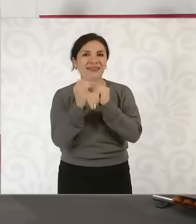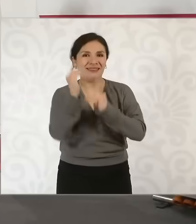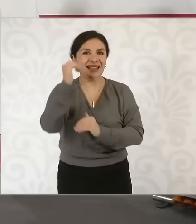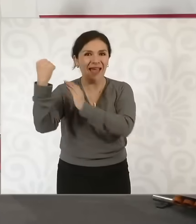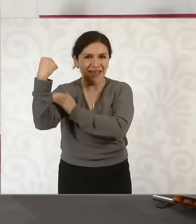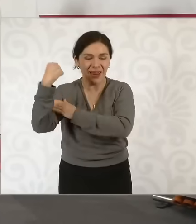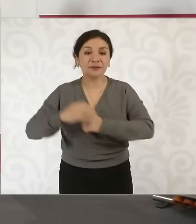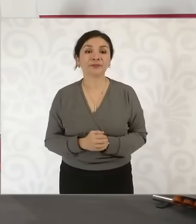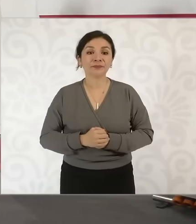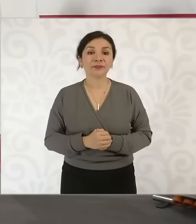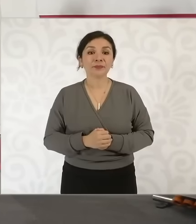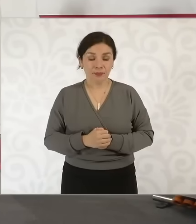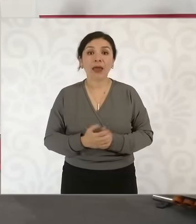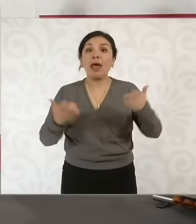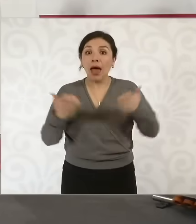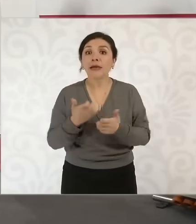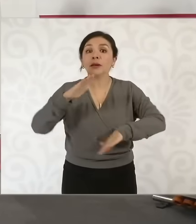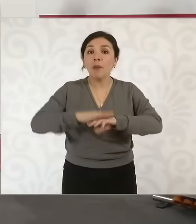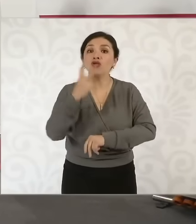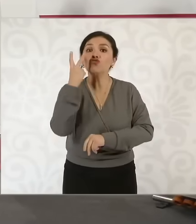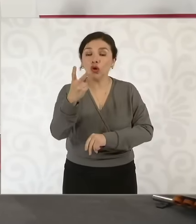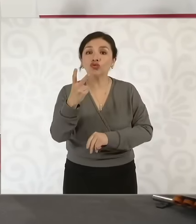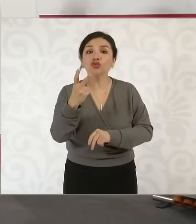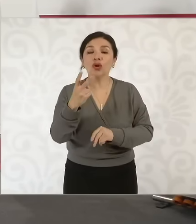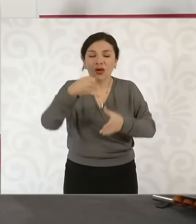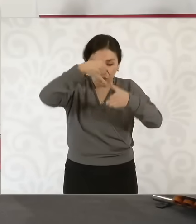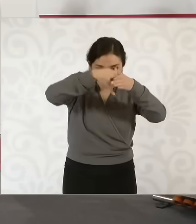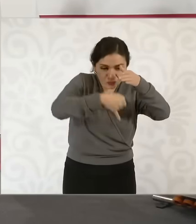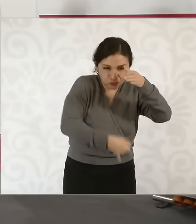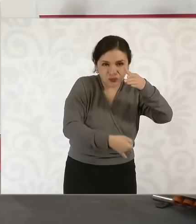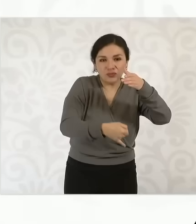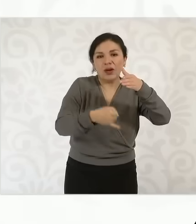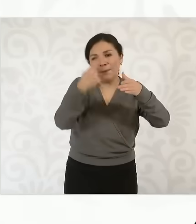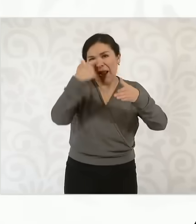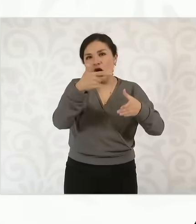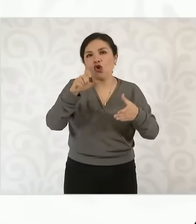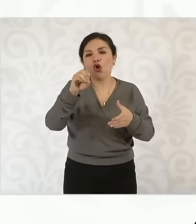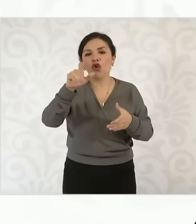vamos a desarrollar dos grandes yacimientos en el Golfo de México, que es Sama y que es Trión.